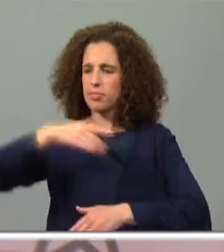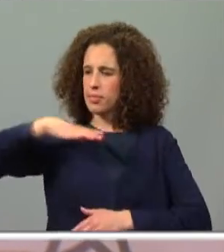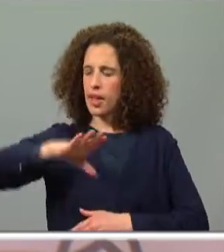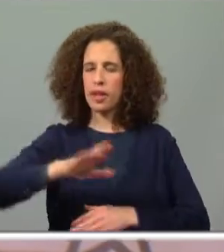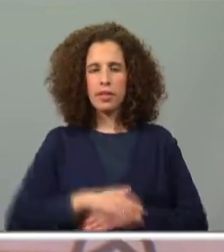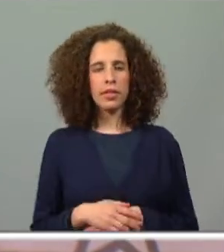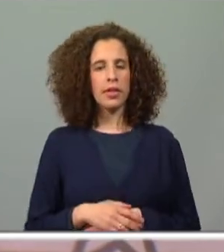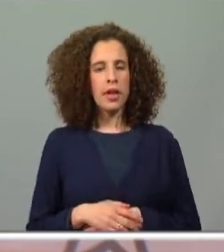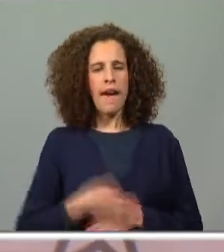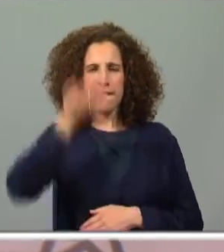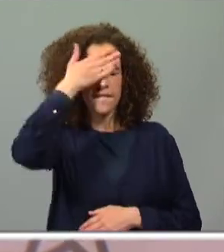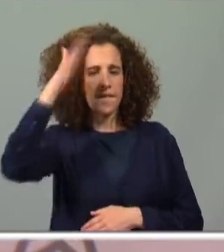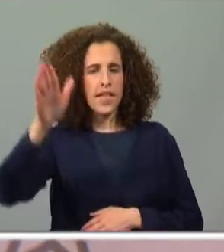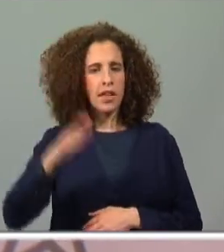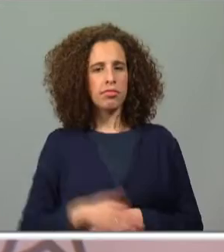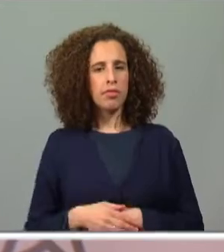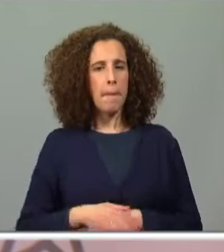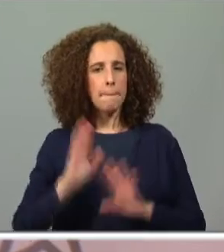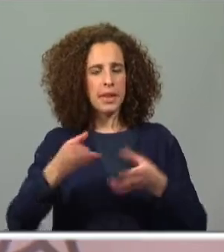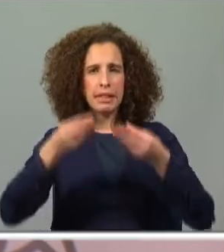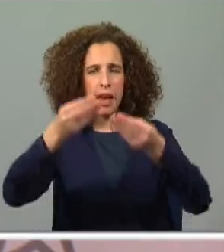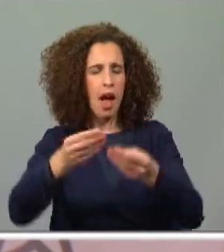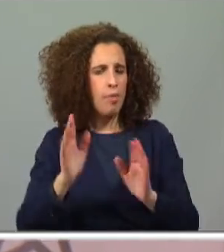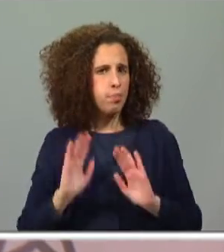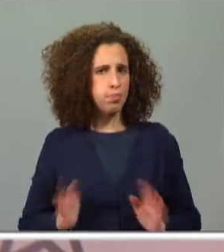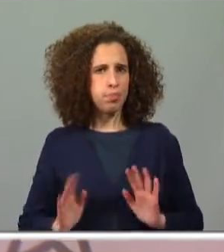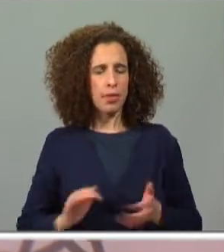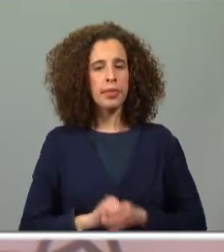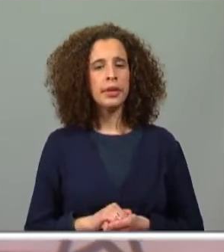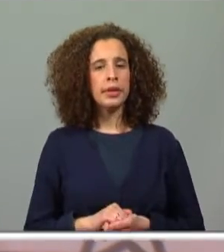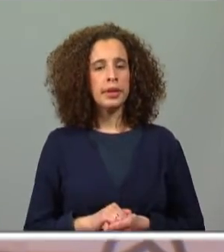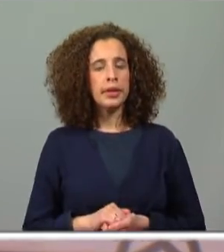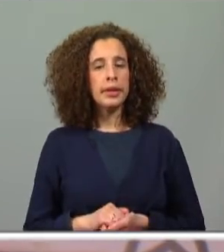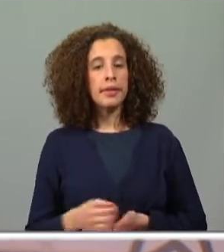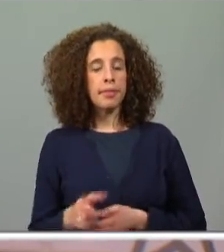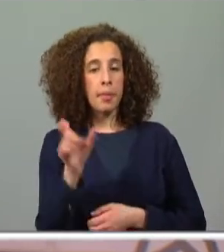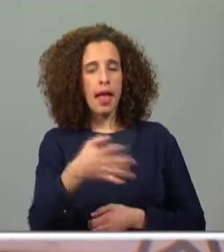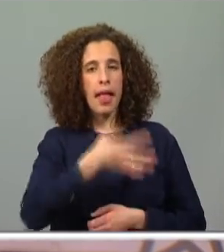portanto não tem prazo para o entregar e nas palavras da narradora Isto é aquilo 因此沒有最後期限來交付它，並且用敘述者的話來說就是這樣